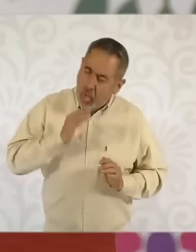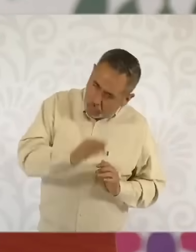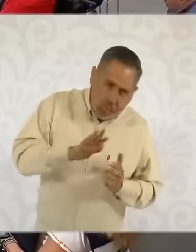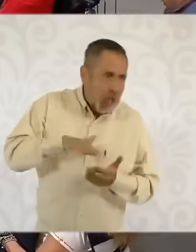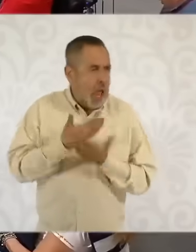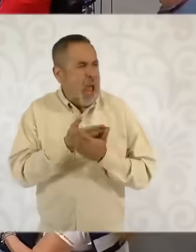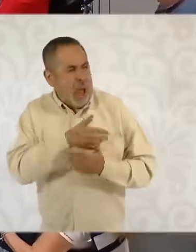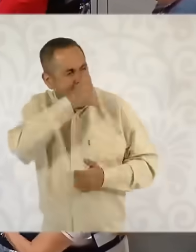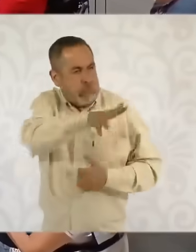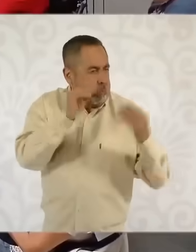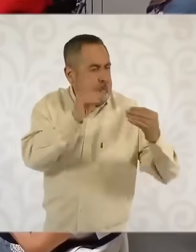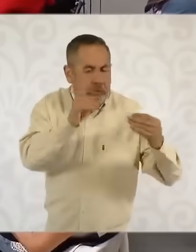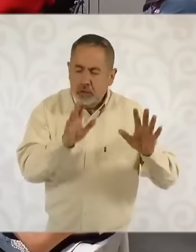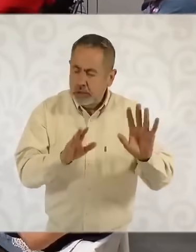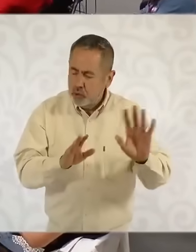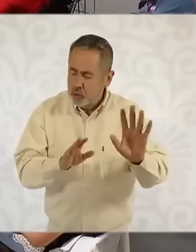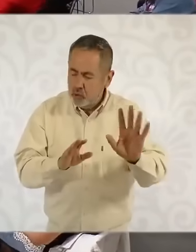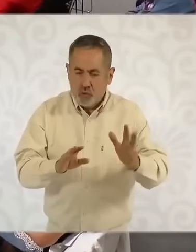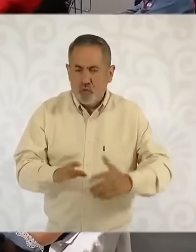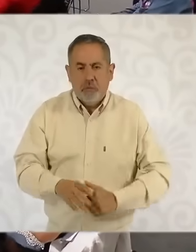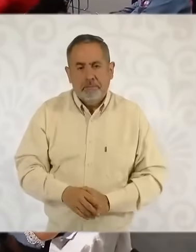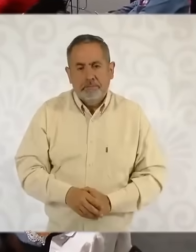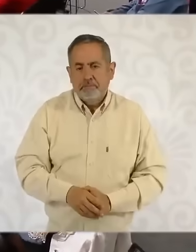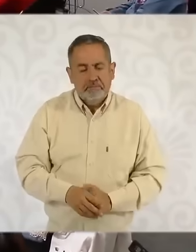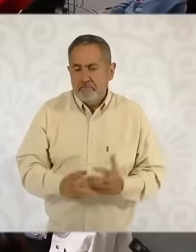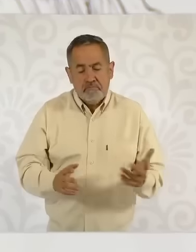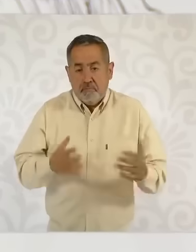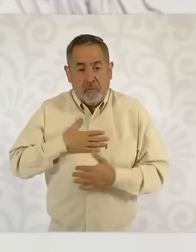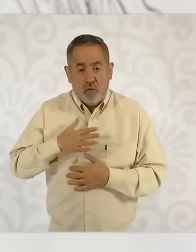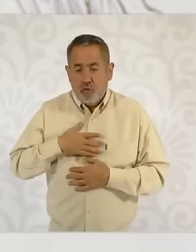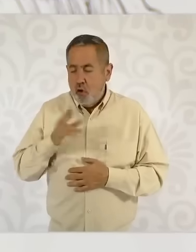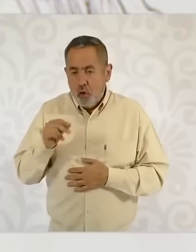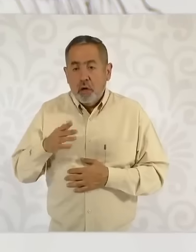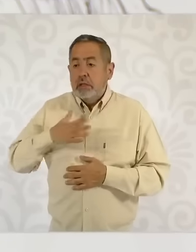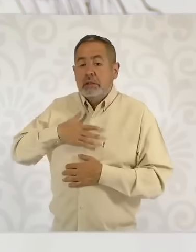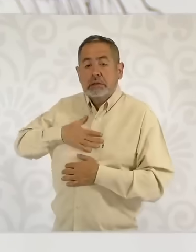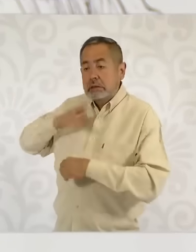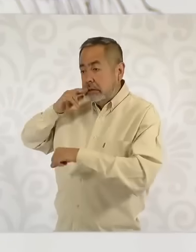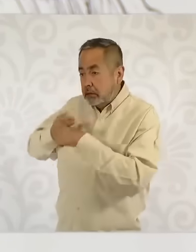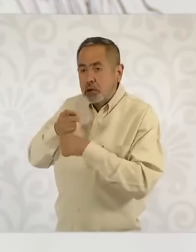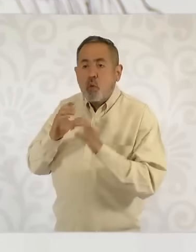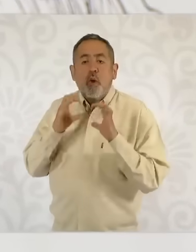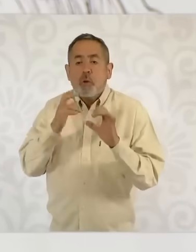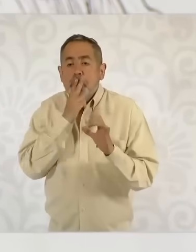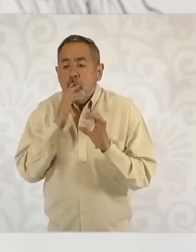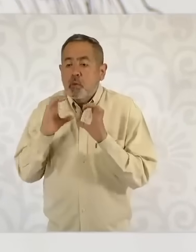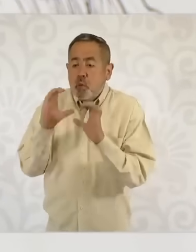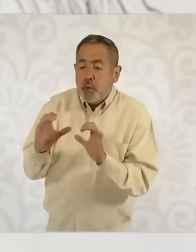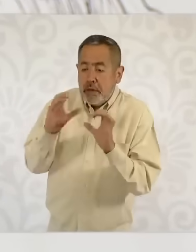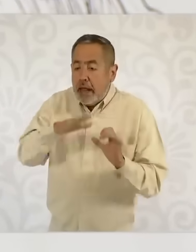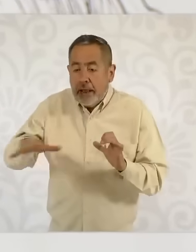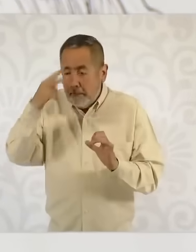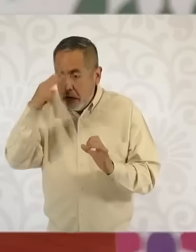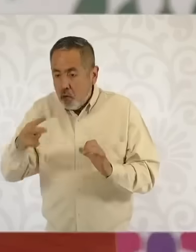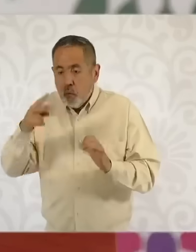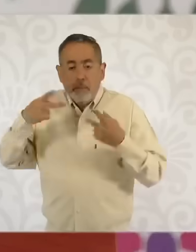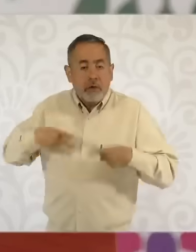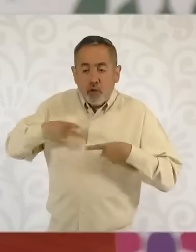provocaciones porque a nosotros nos corresponde cuidar a nuestro pueblo y cuidar a la nación En